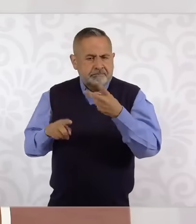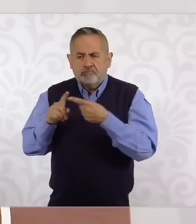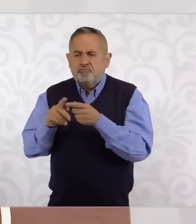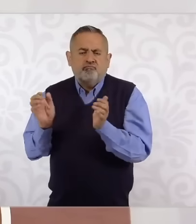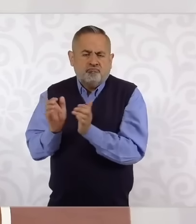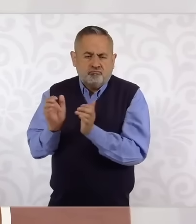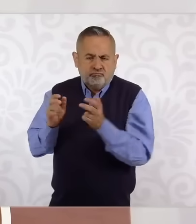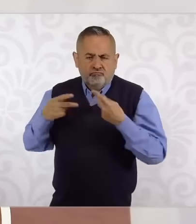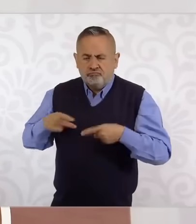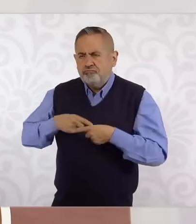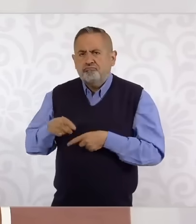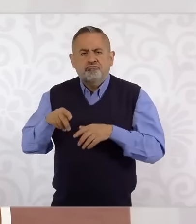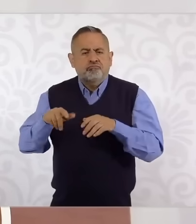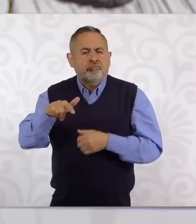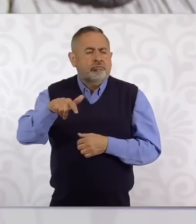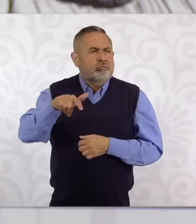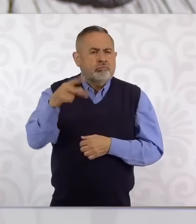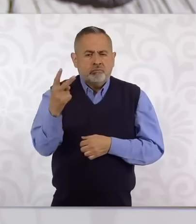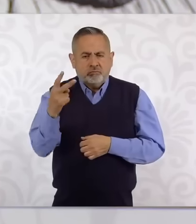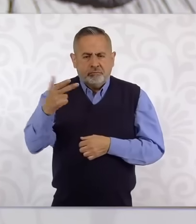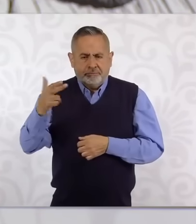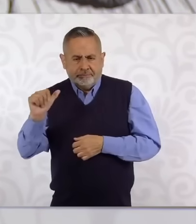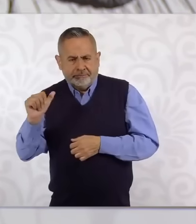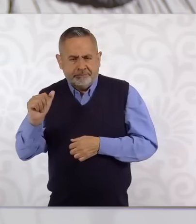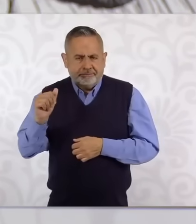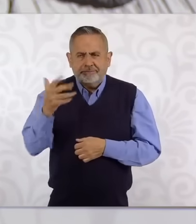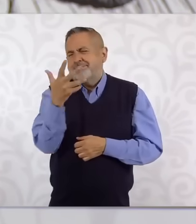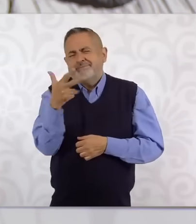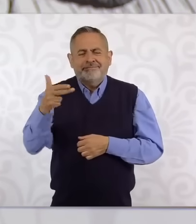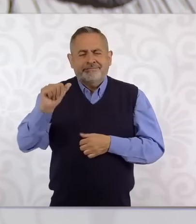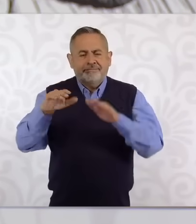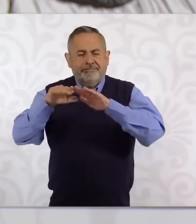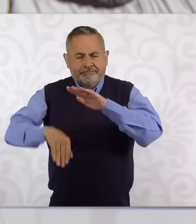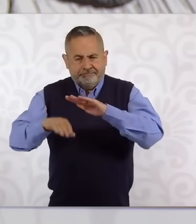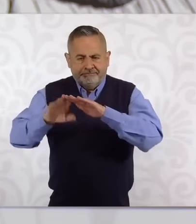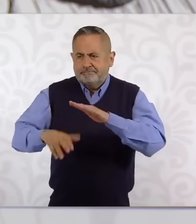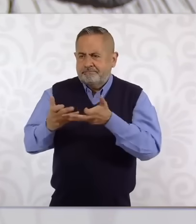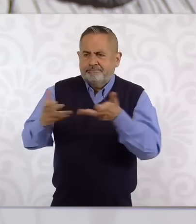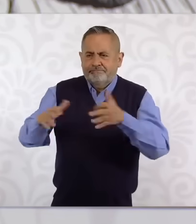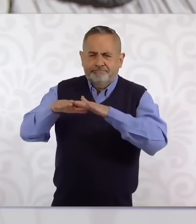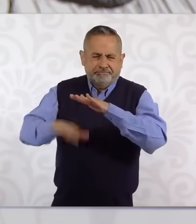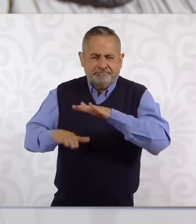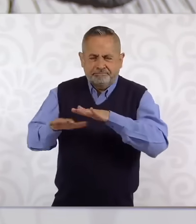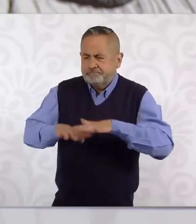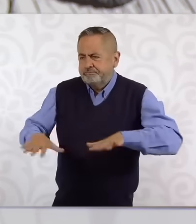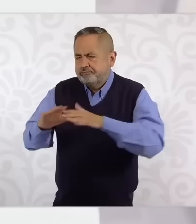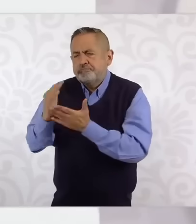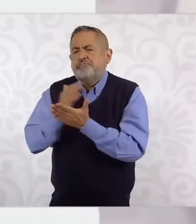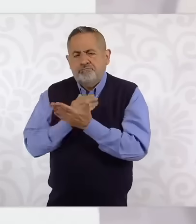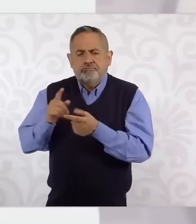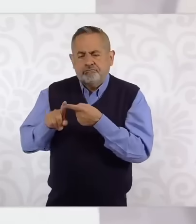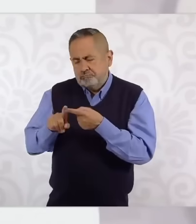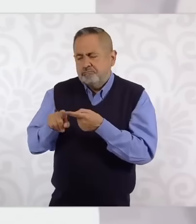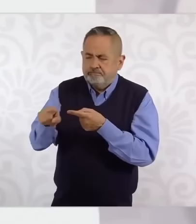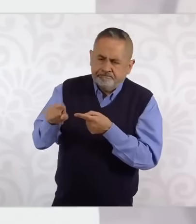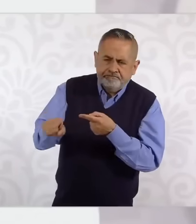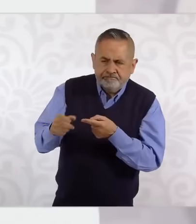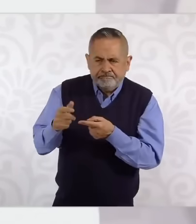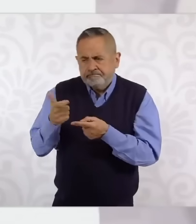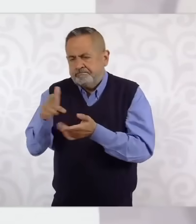productores de menos de 2 hectáreas, 3 hectáreas, digamos, de 5 hectáreas y menores de 5 heas, eh,